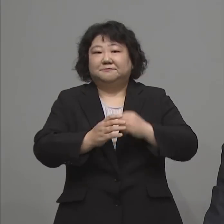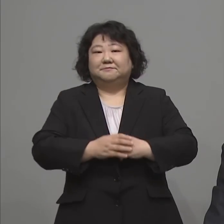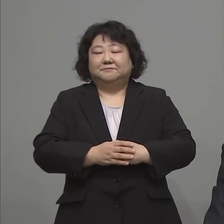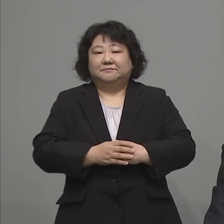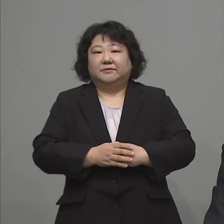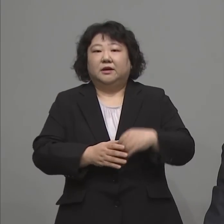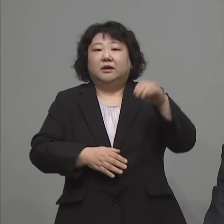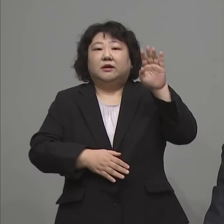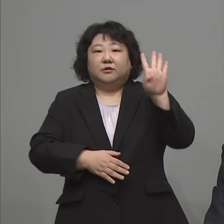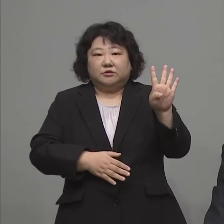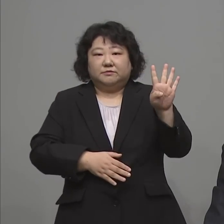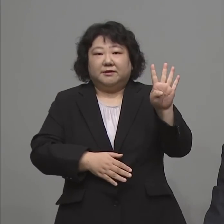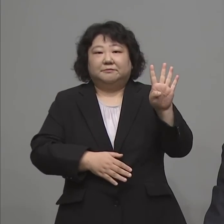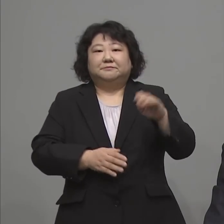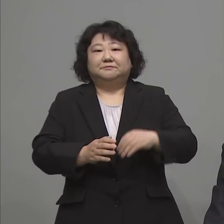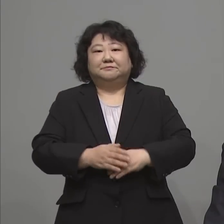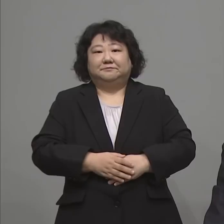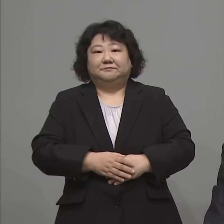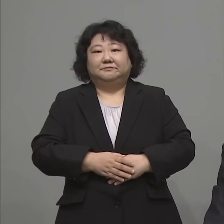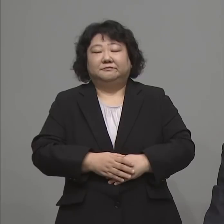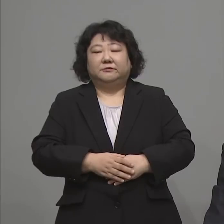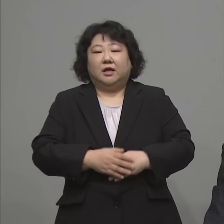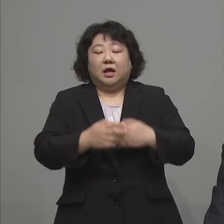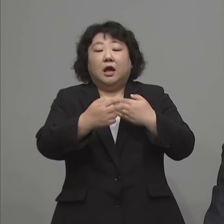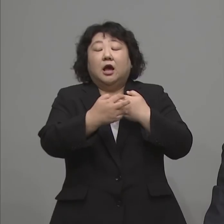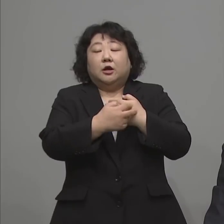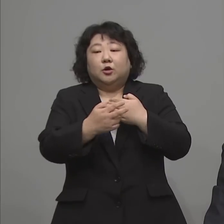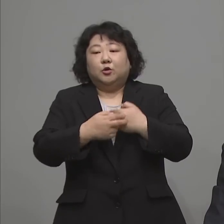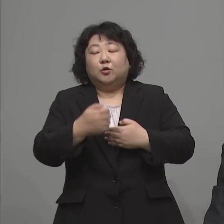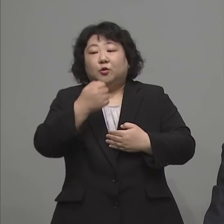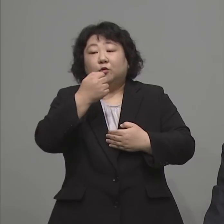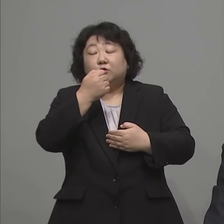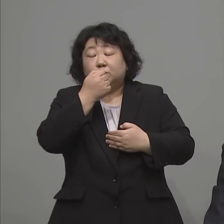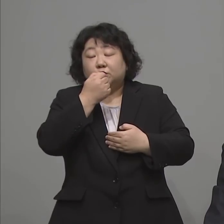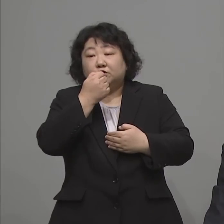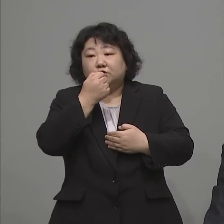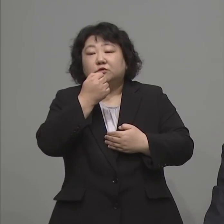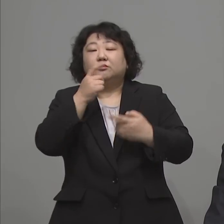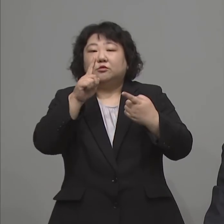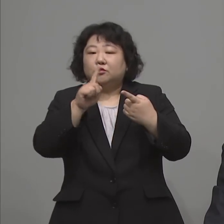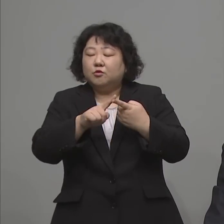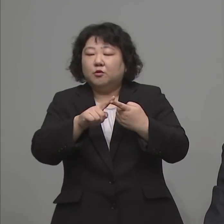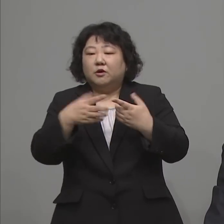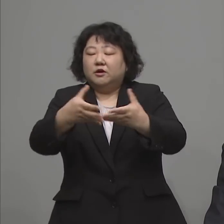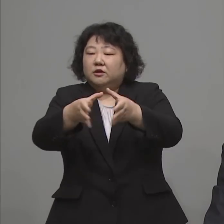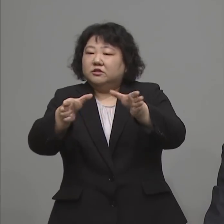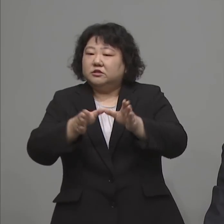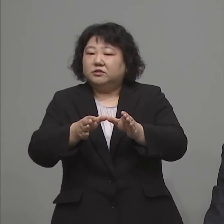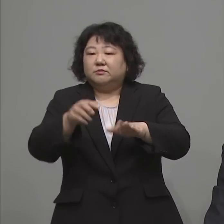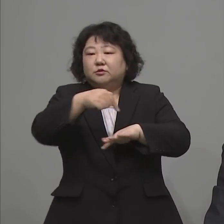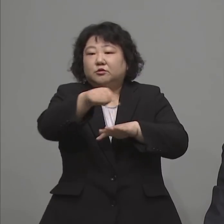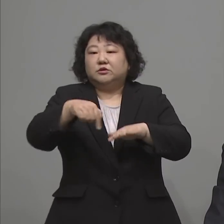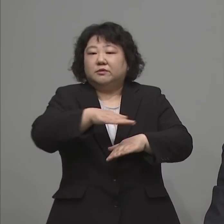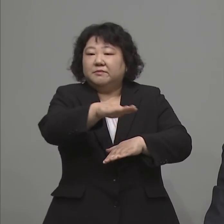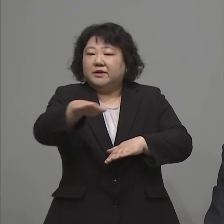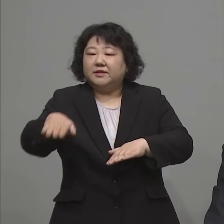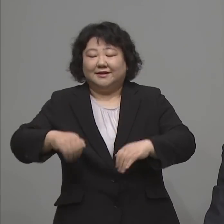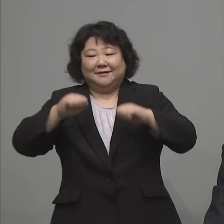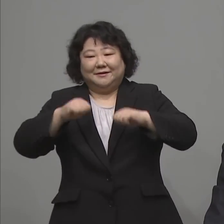4つ目の柱として 医療の充実と共に チームとちぎ全員で 健康づくりに取り組む